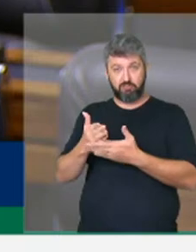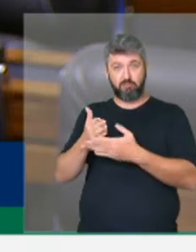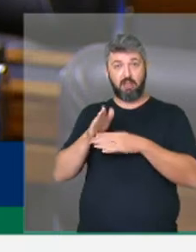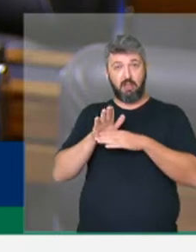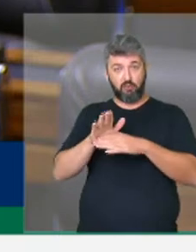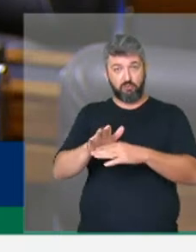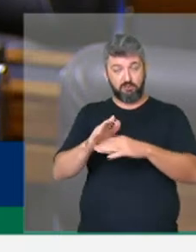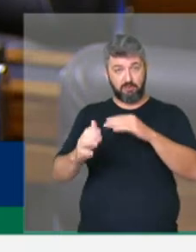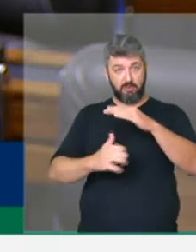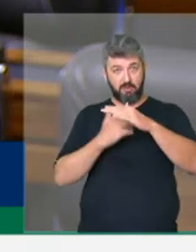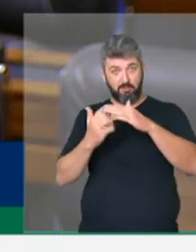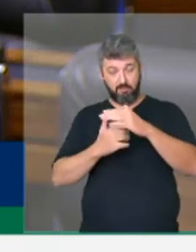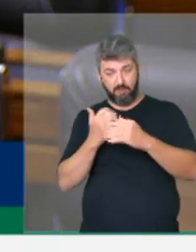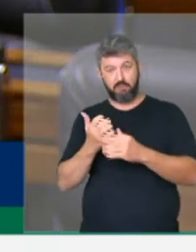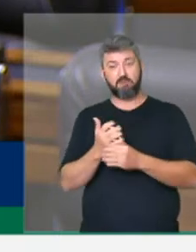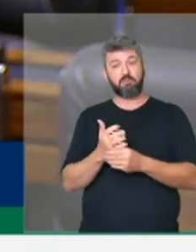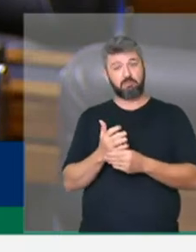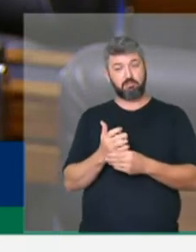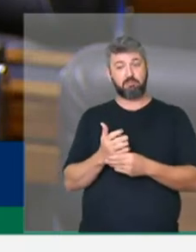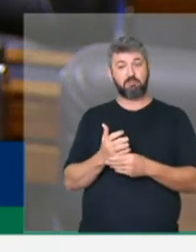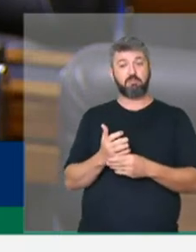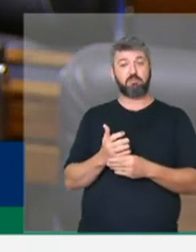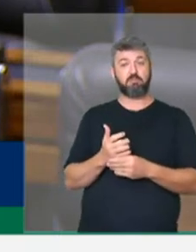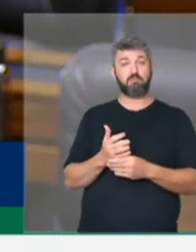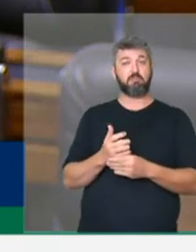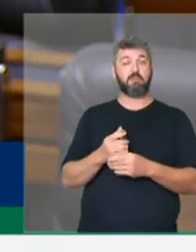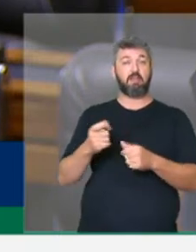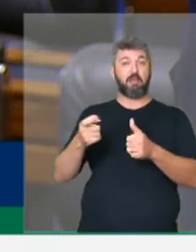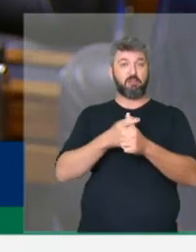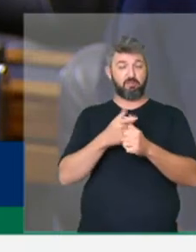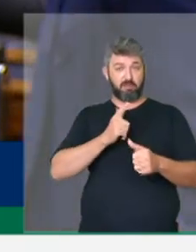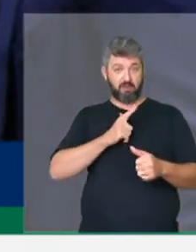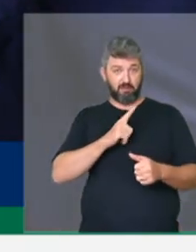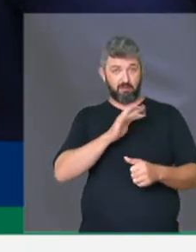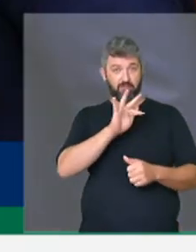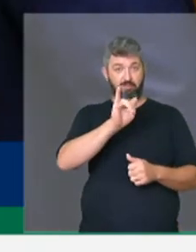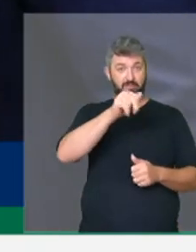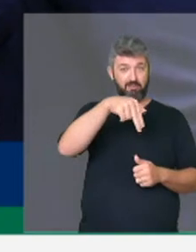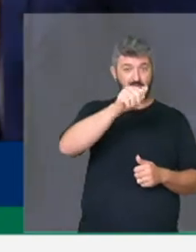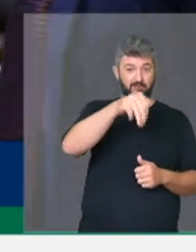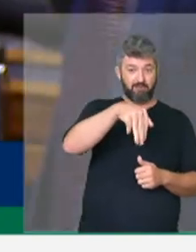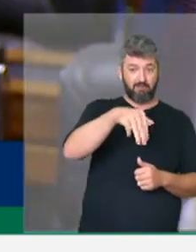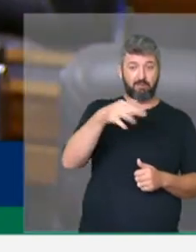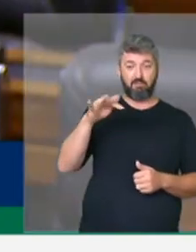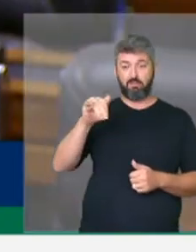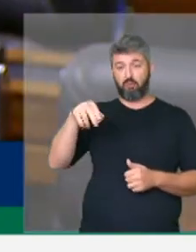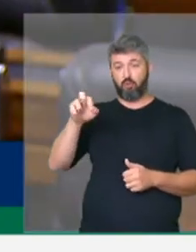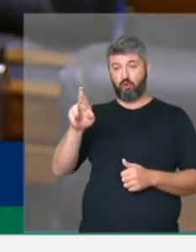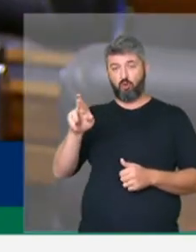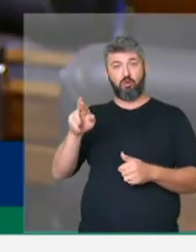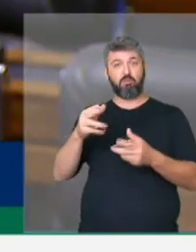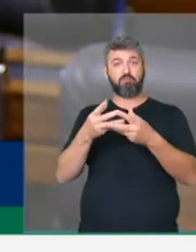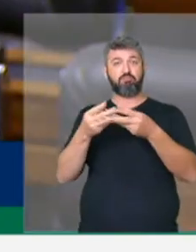FISCAL DO PAÍS PORQUE A INADIMPLÊNCIA JÁ VEM HÁ DÉCADAS E NÓS VAMOS CONTINUAR NO MESMO ERRO E PERDENDO UMA OPORTUNIDADE QUE